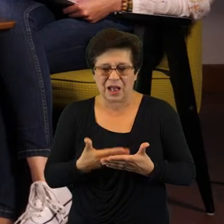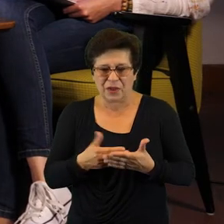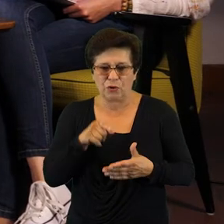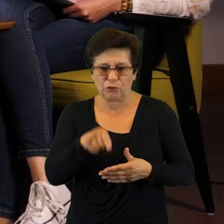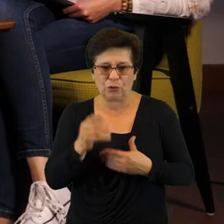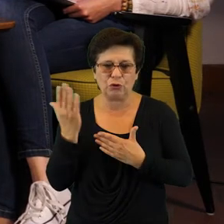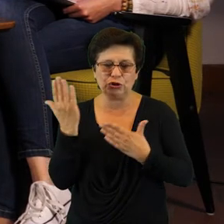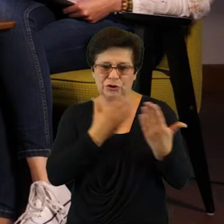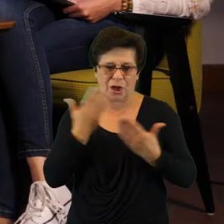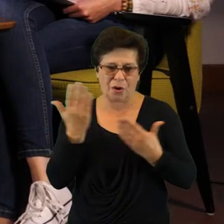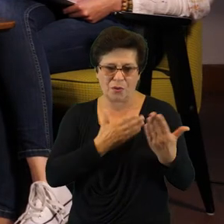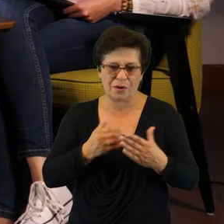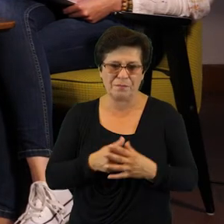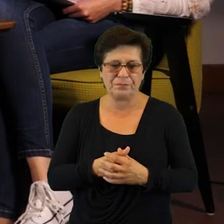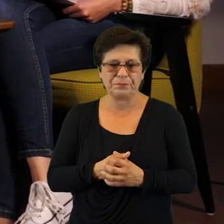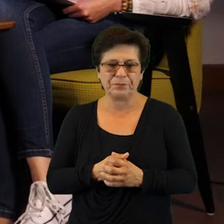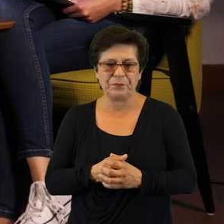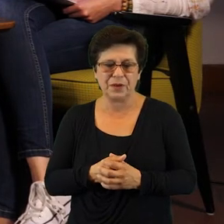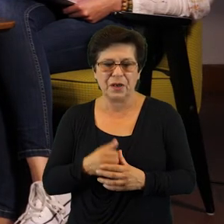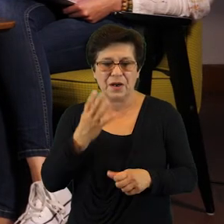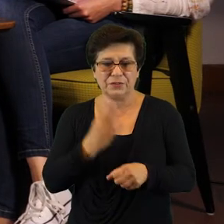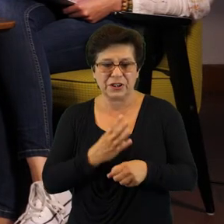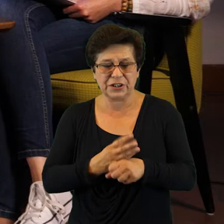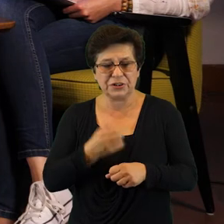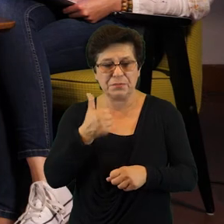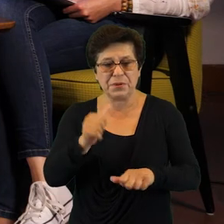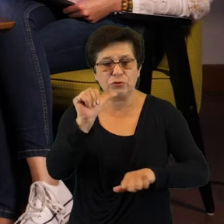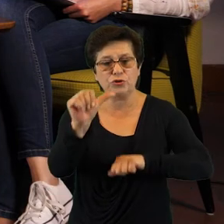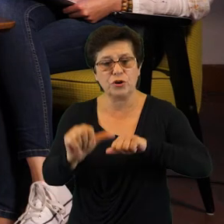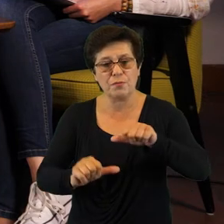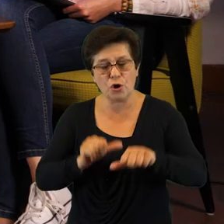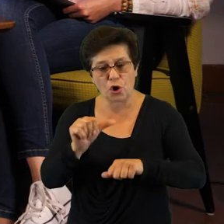A Roman Brandstaetter w 1941 roku w Jerozolimie,